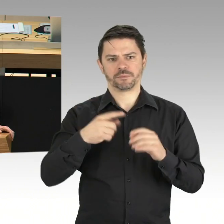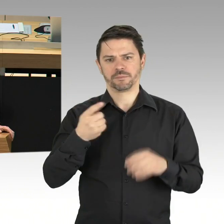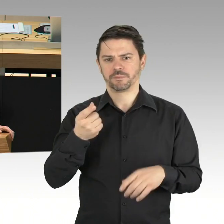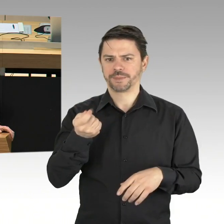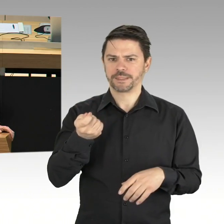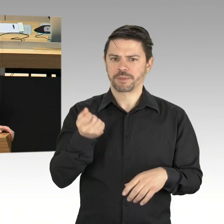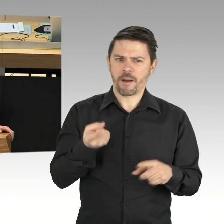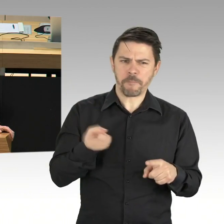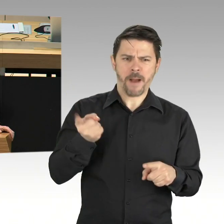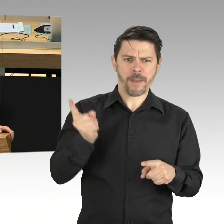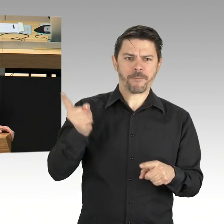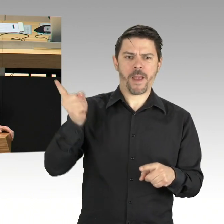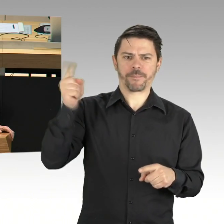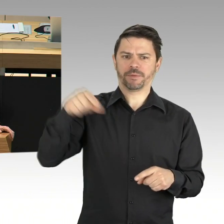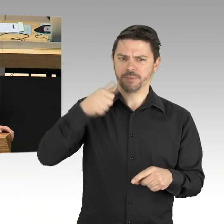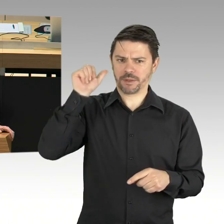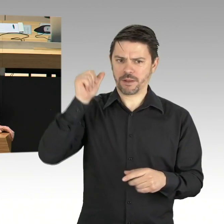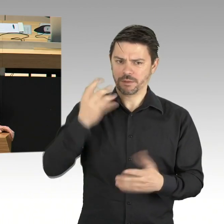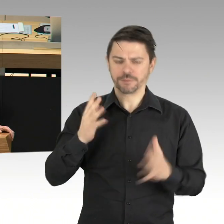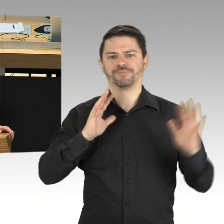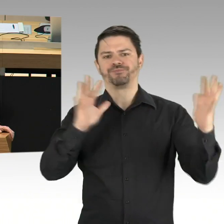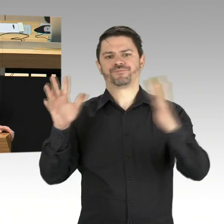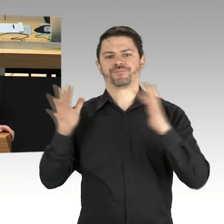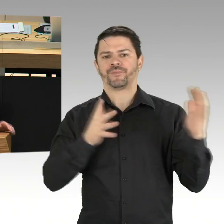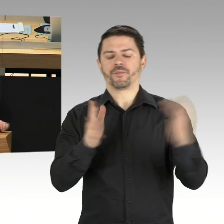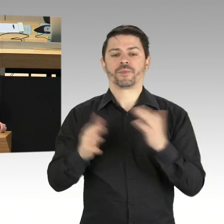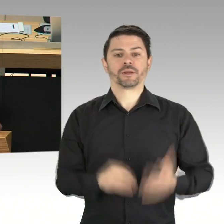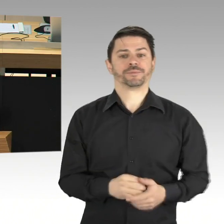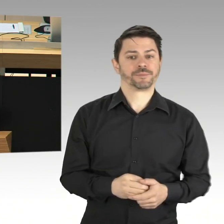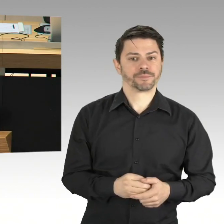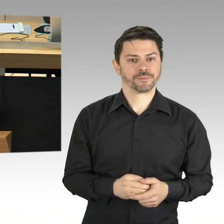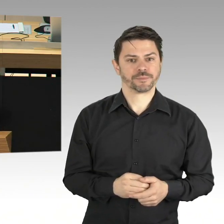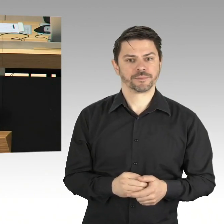für alle Menschen in dieser Stadt leistbar ist und bleibt. Und, meine Damen und Herren,